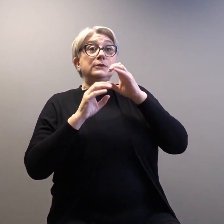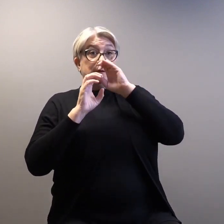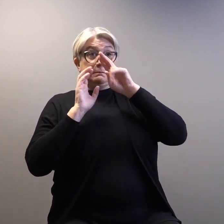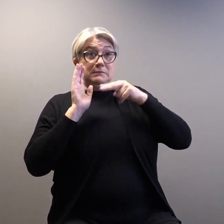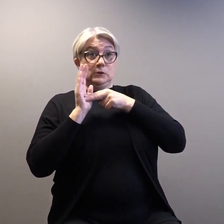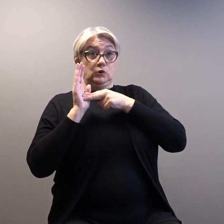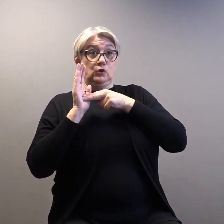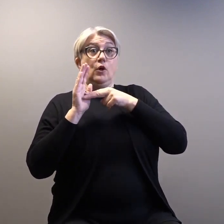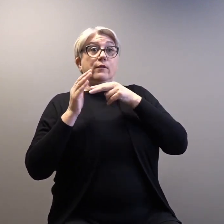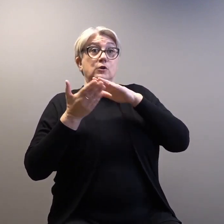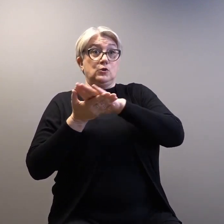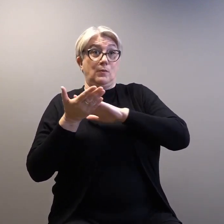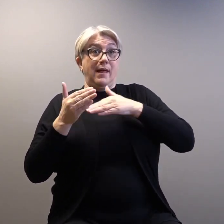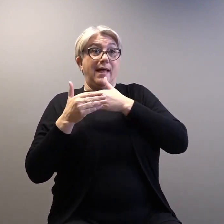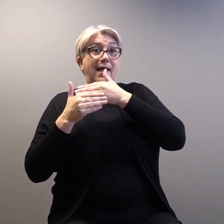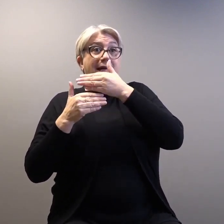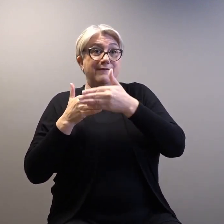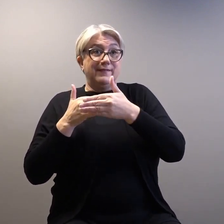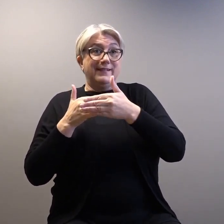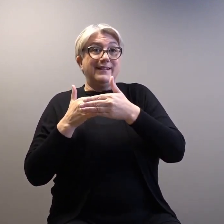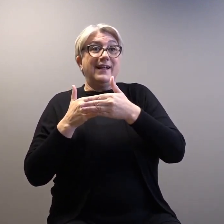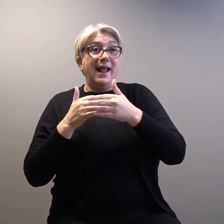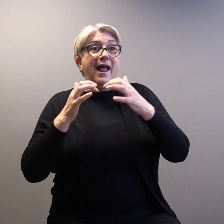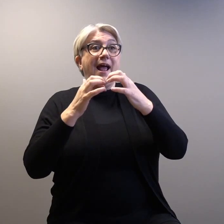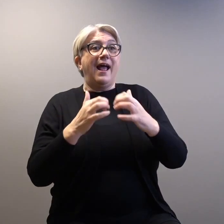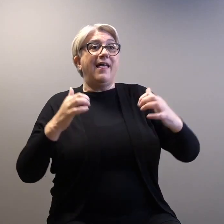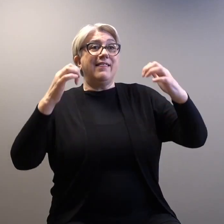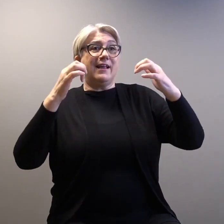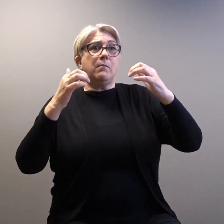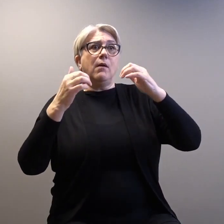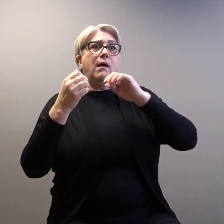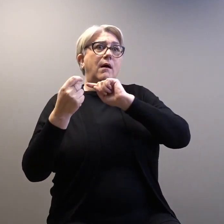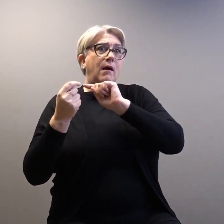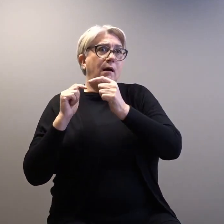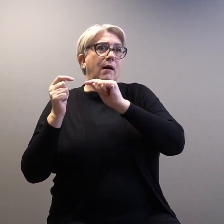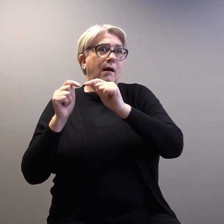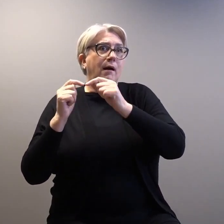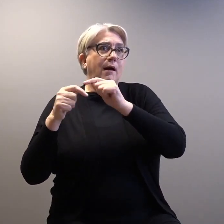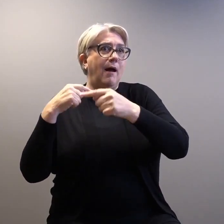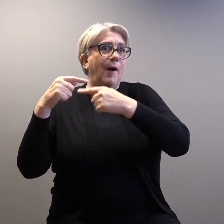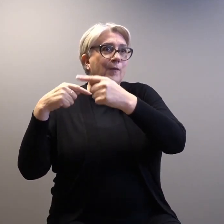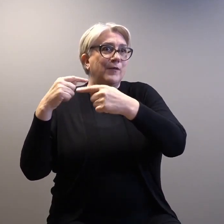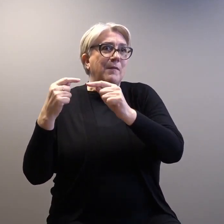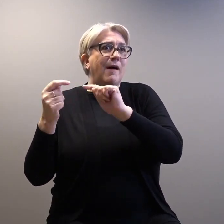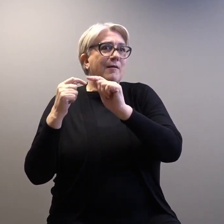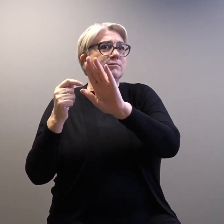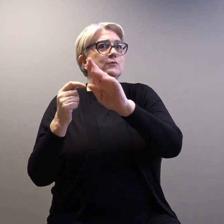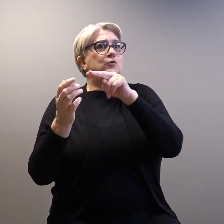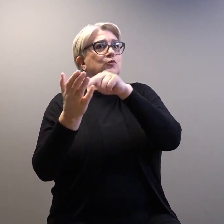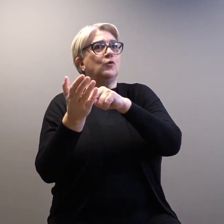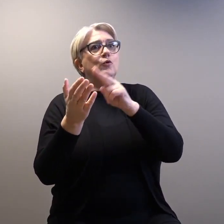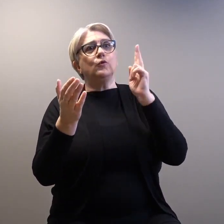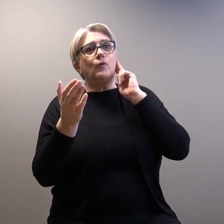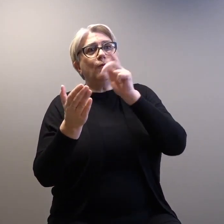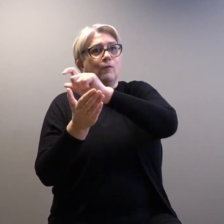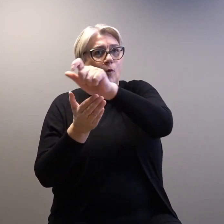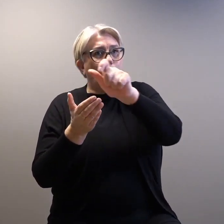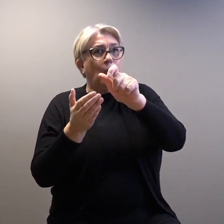Eftir stofnun Samskiptamiðstöðvar hélt umræðan um stöðu döff fólks